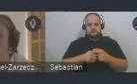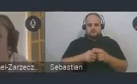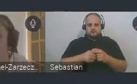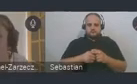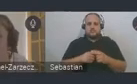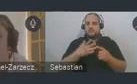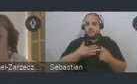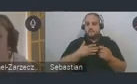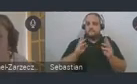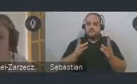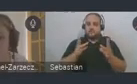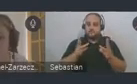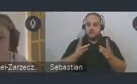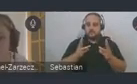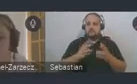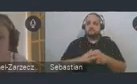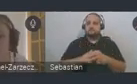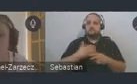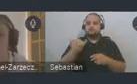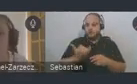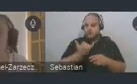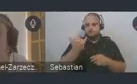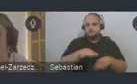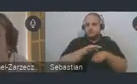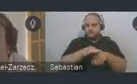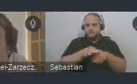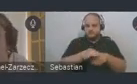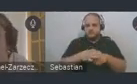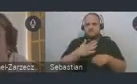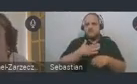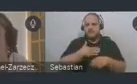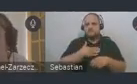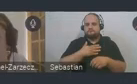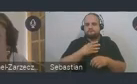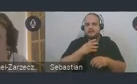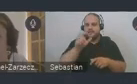Raz: mamy warsztaty, które często prowadzimy, mamy konsultacje indywidualne,